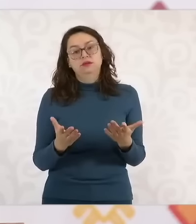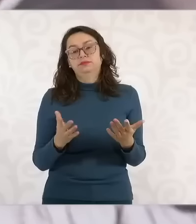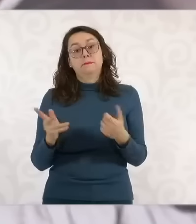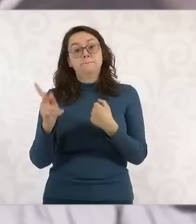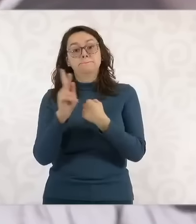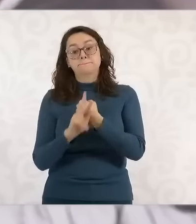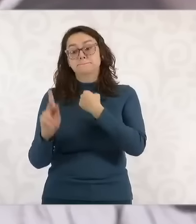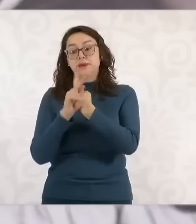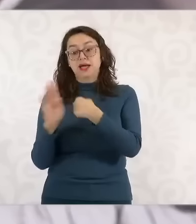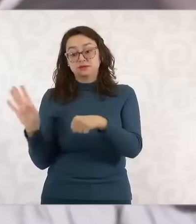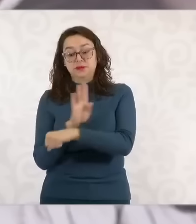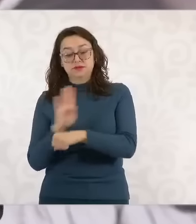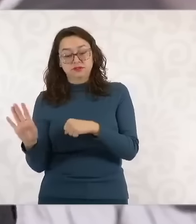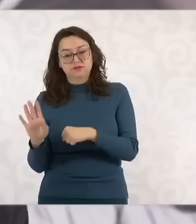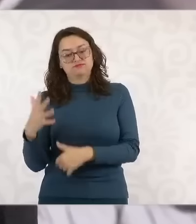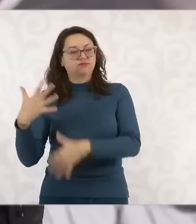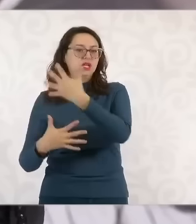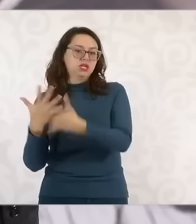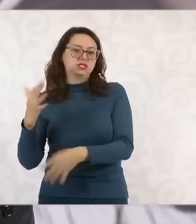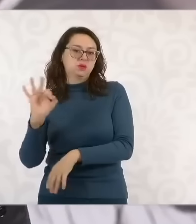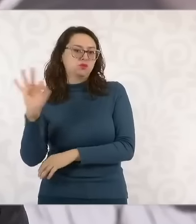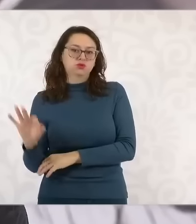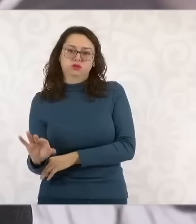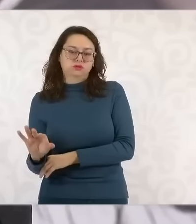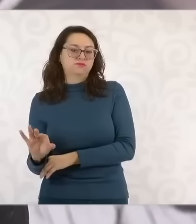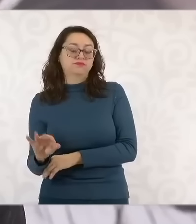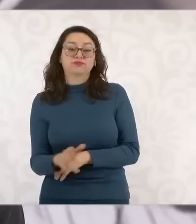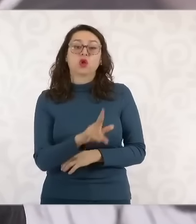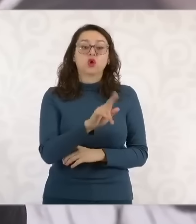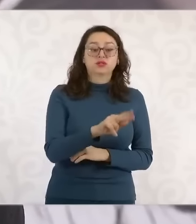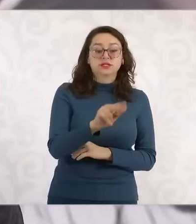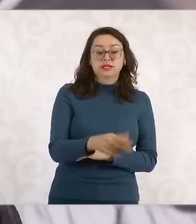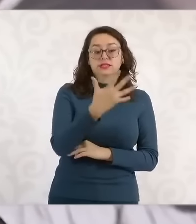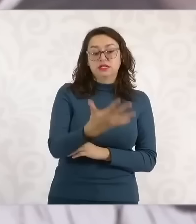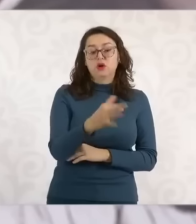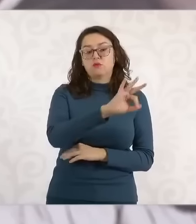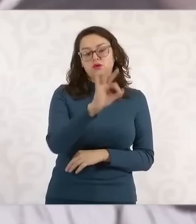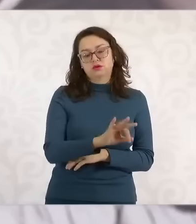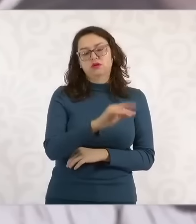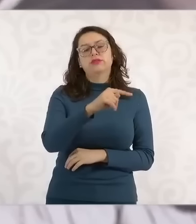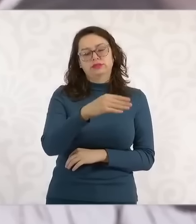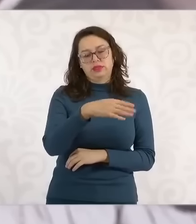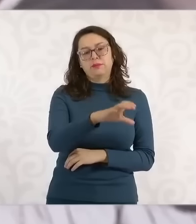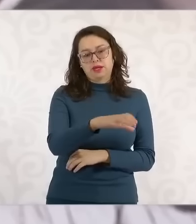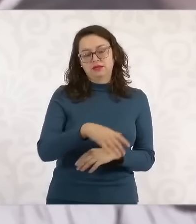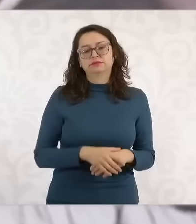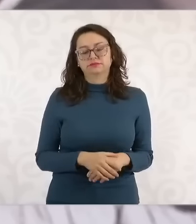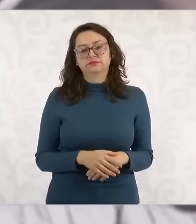el 85% de todas las exportaciones están conforme a las normas del Tratado Libre Comercio entre México